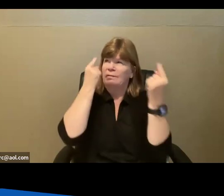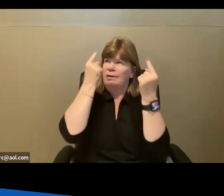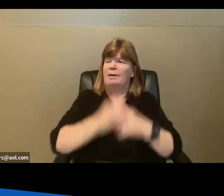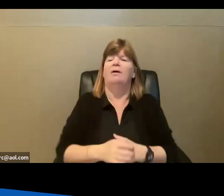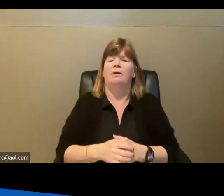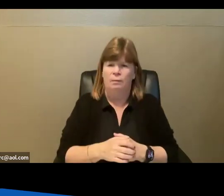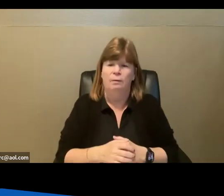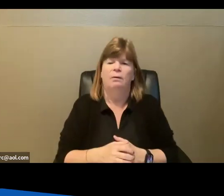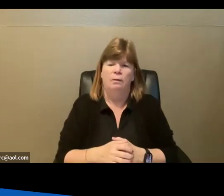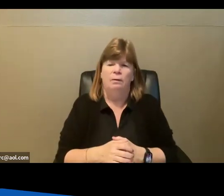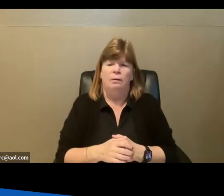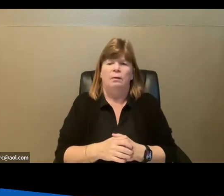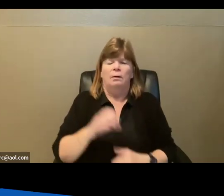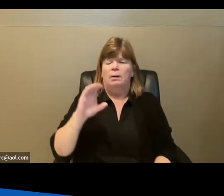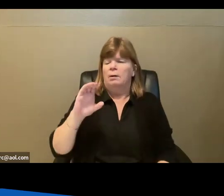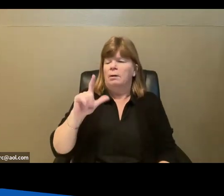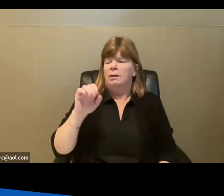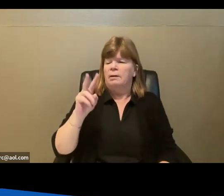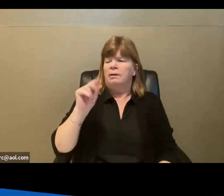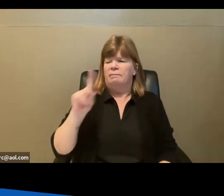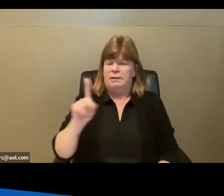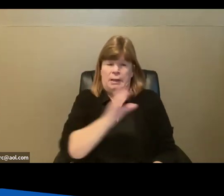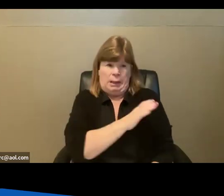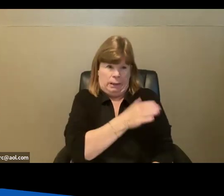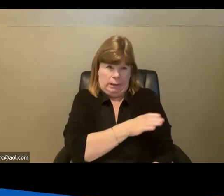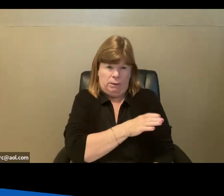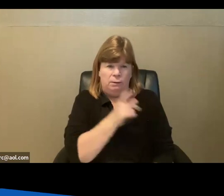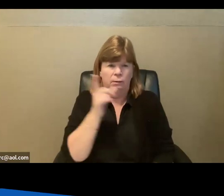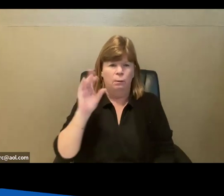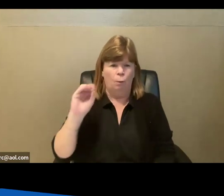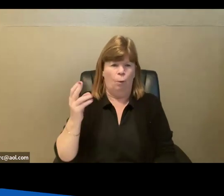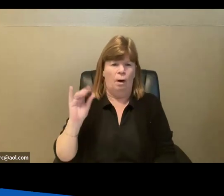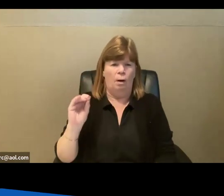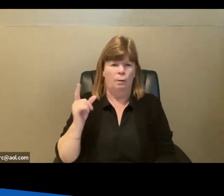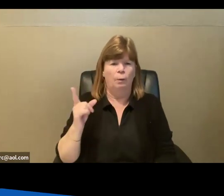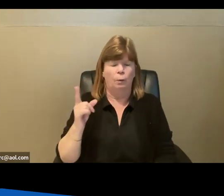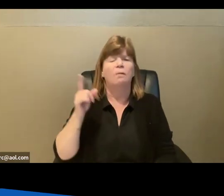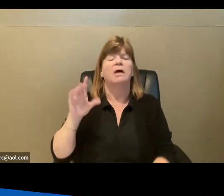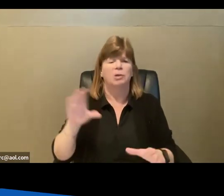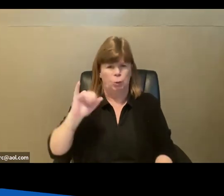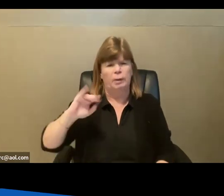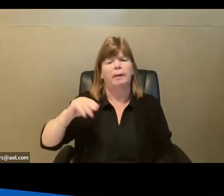La Clínica Cleveland en Ohio, hacen implantaciones, y es bastante interesante.